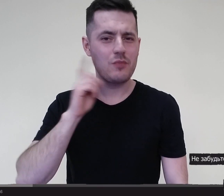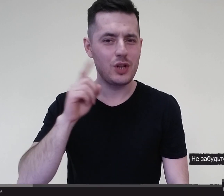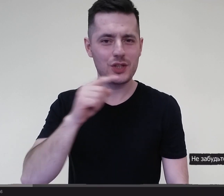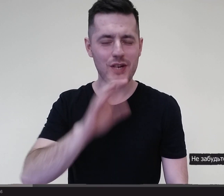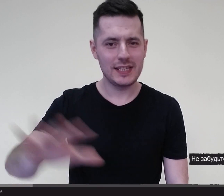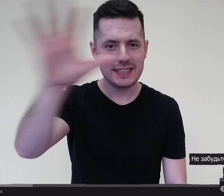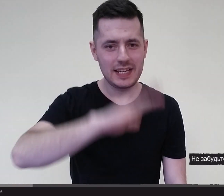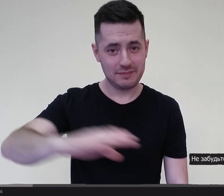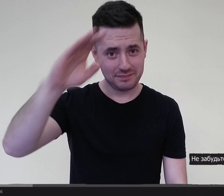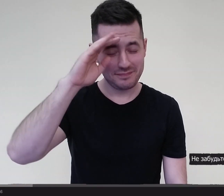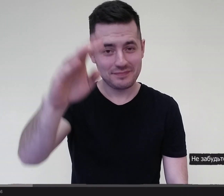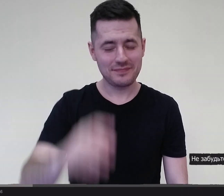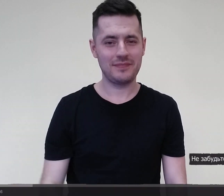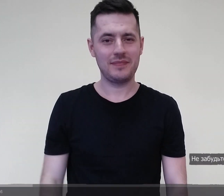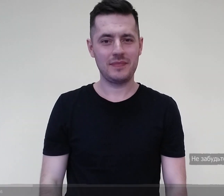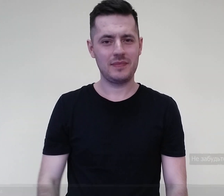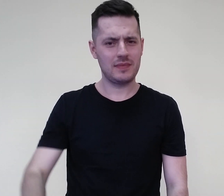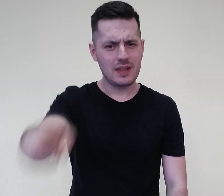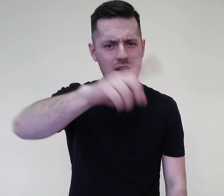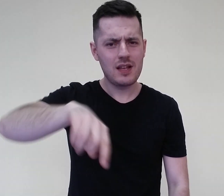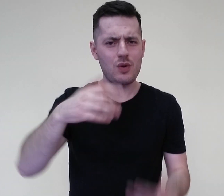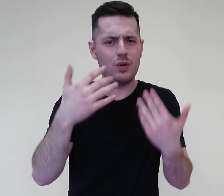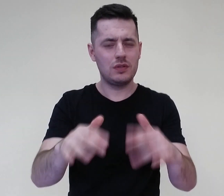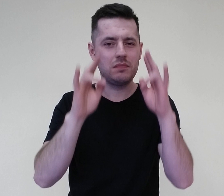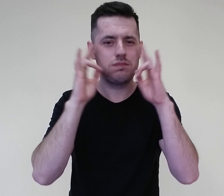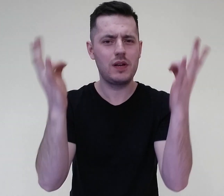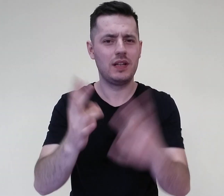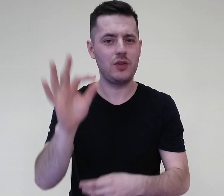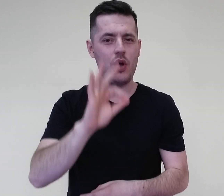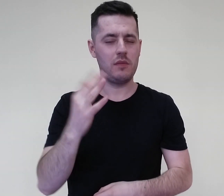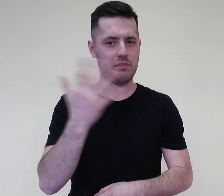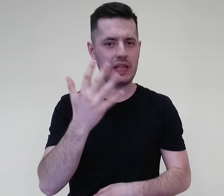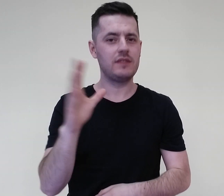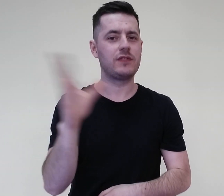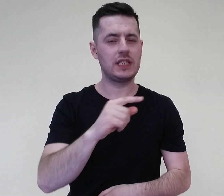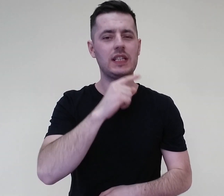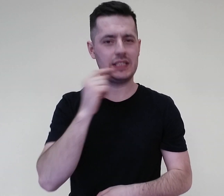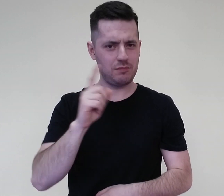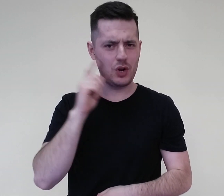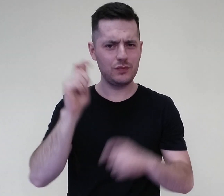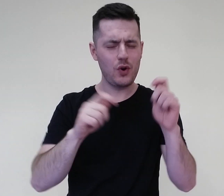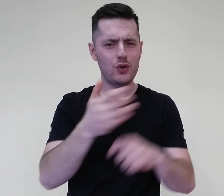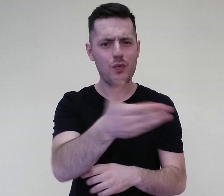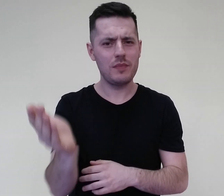Привет, молодежь России! Вы все слышали о V всероссийском молодежном форуме?